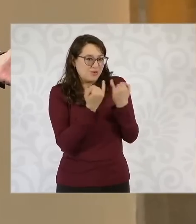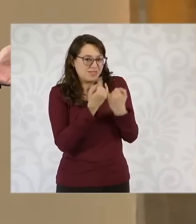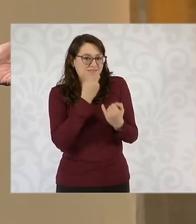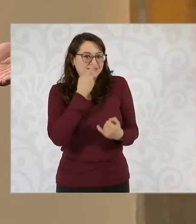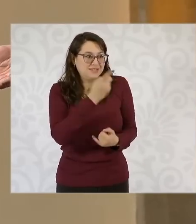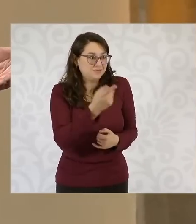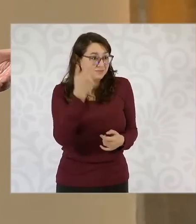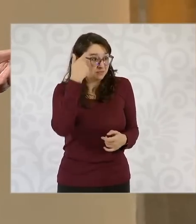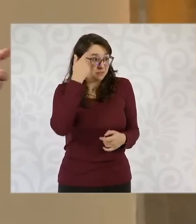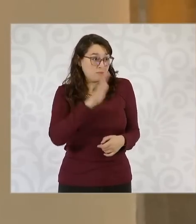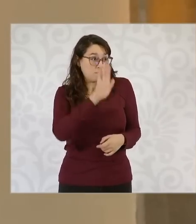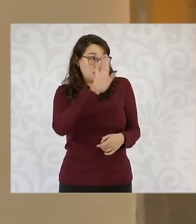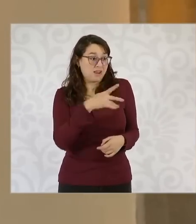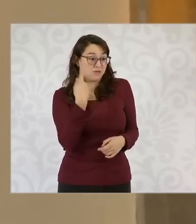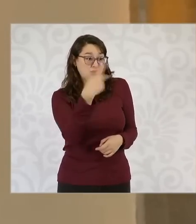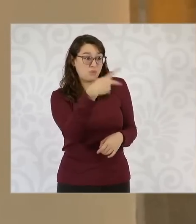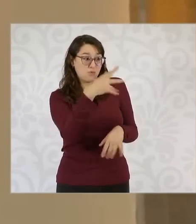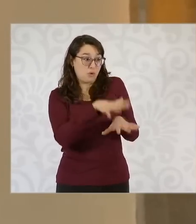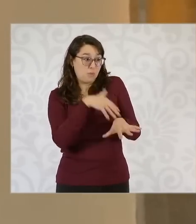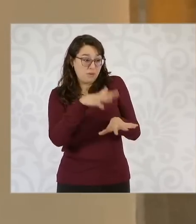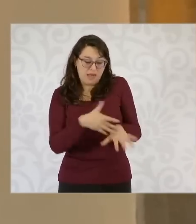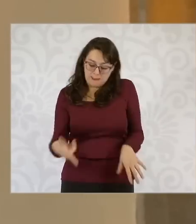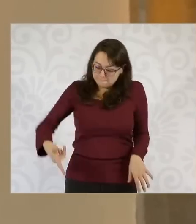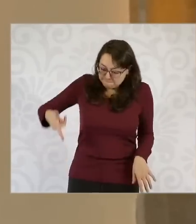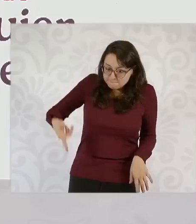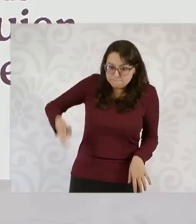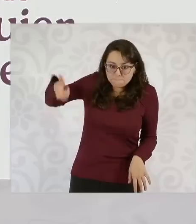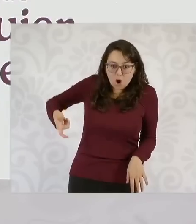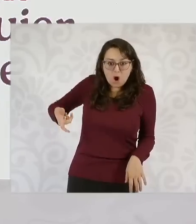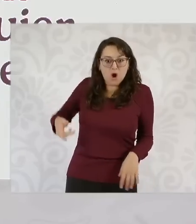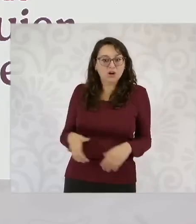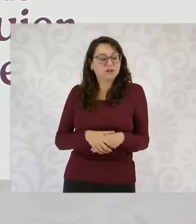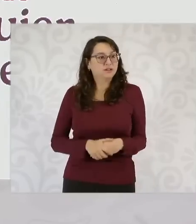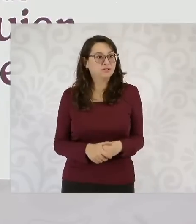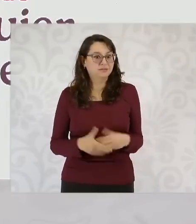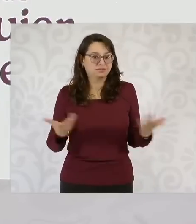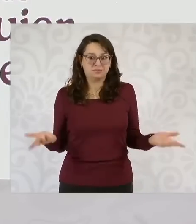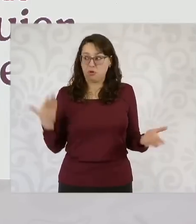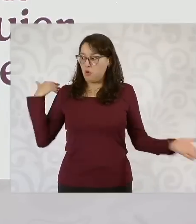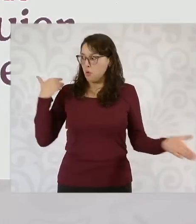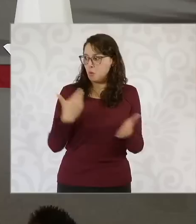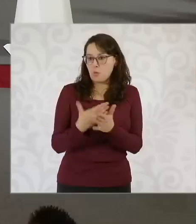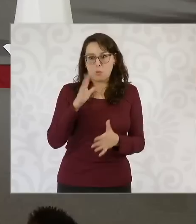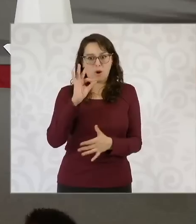en el pie no destruir lo que hemos construido los últimos 40 años es la instrucción que tengo